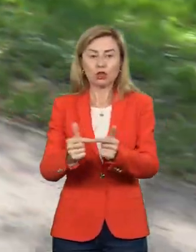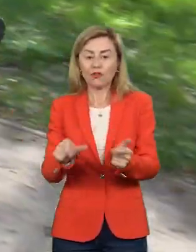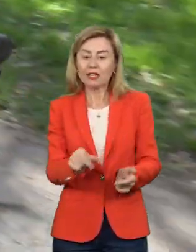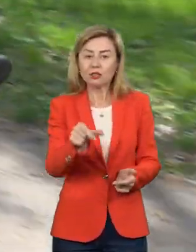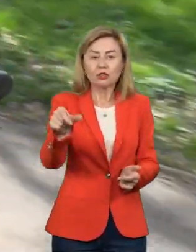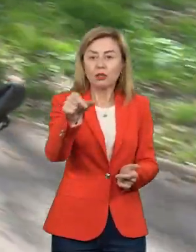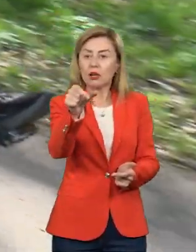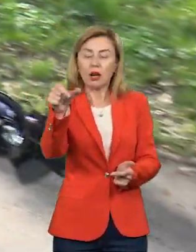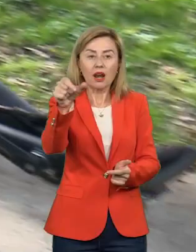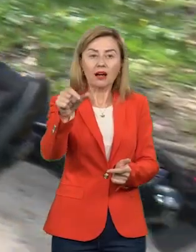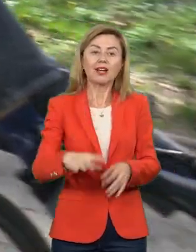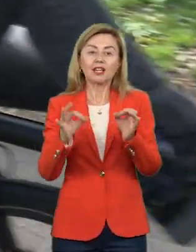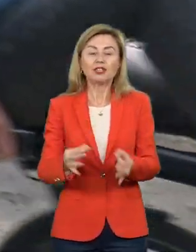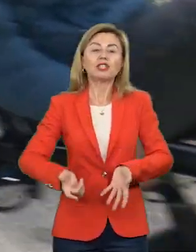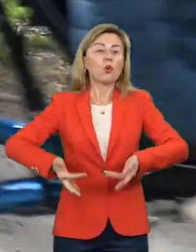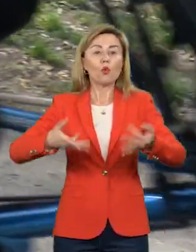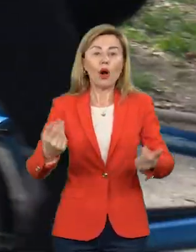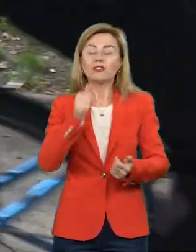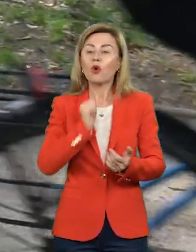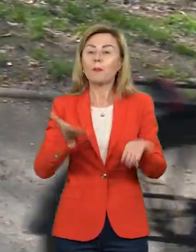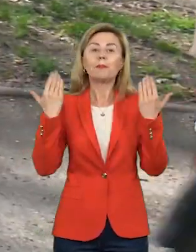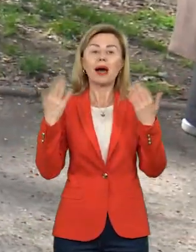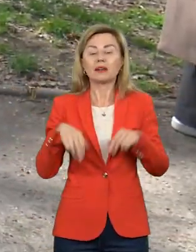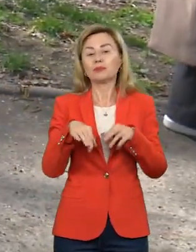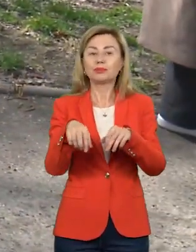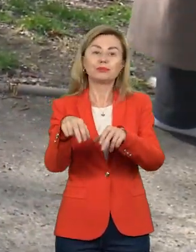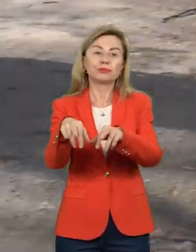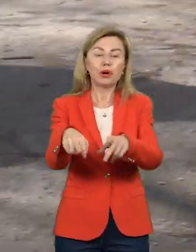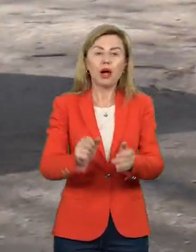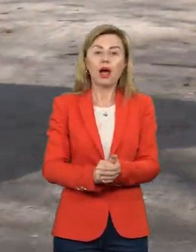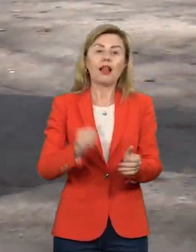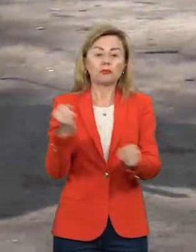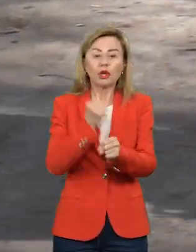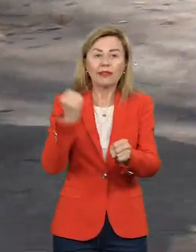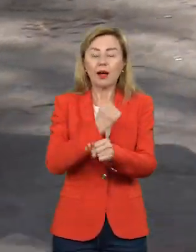Bo dzisiaj jesteśmy w parku i mamy szutrową drogę, ale w górach są kamienie, jest ślisko.